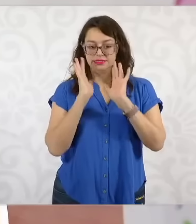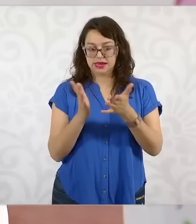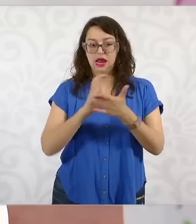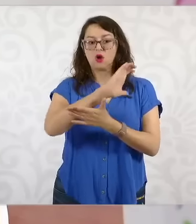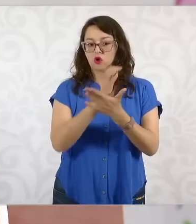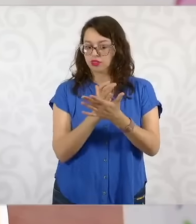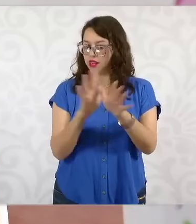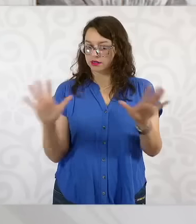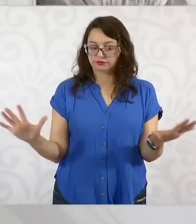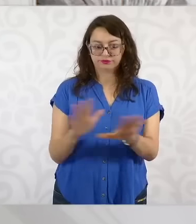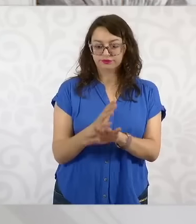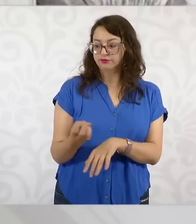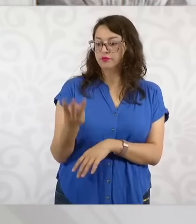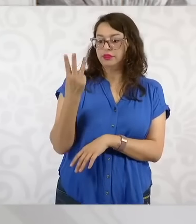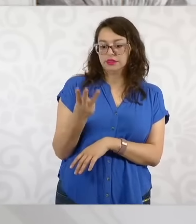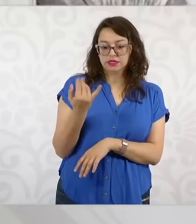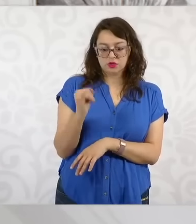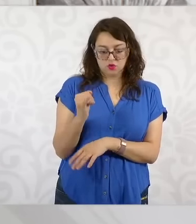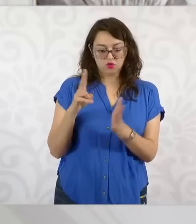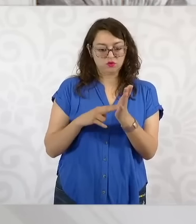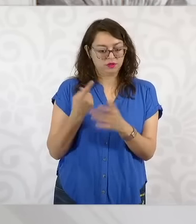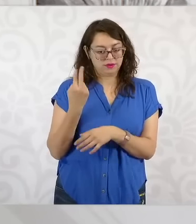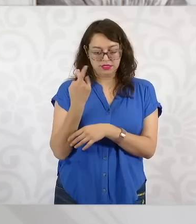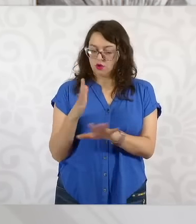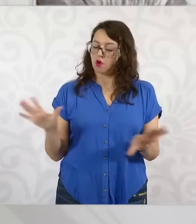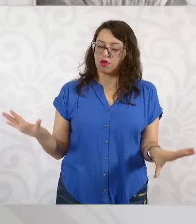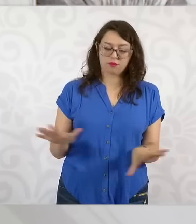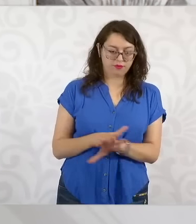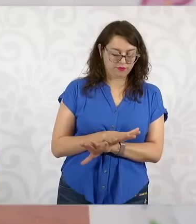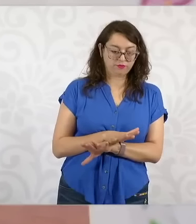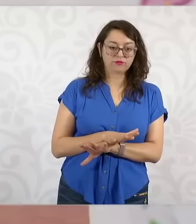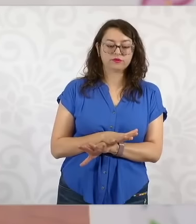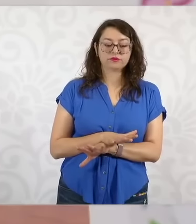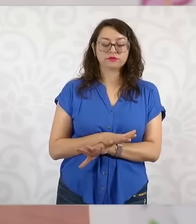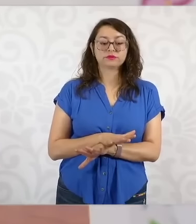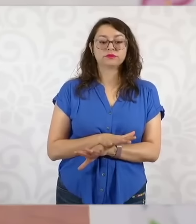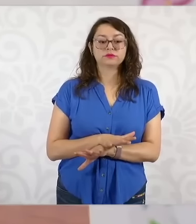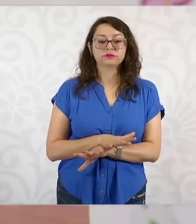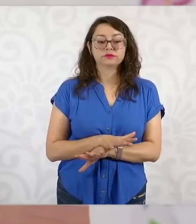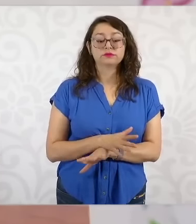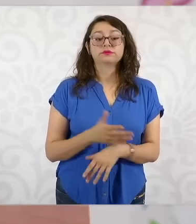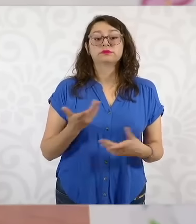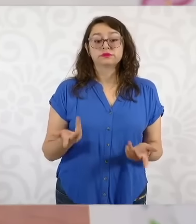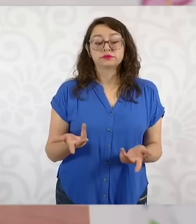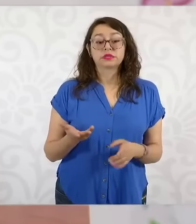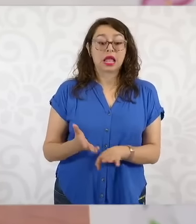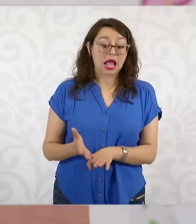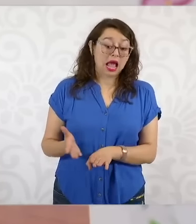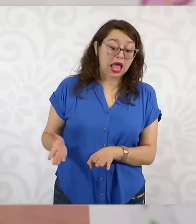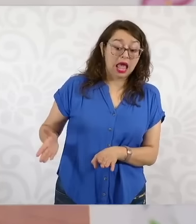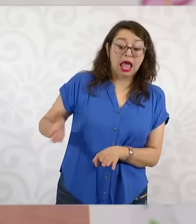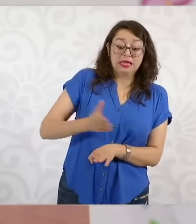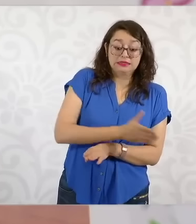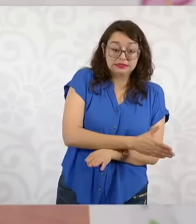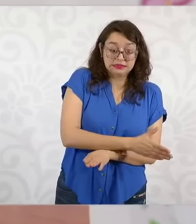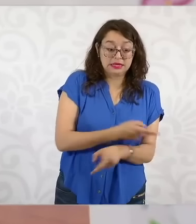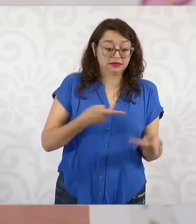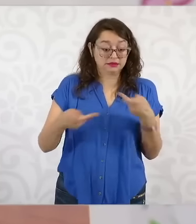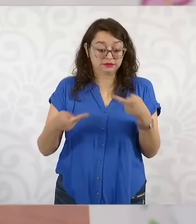adhesión el 3 de junio de 2025. Eh, quienes estaban en planes anteriores e recibimos